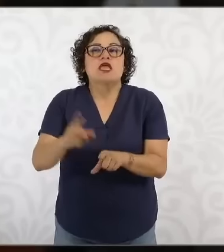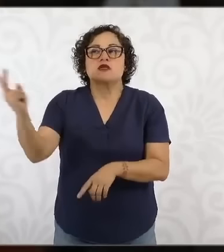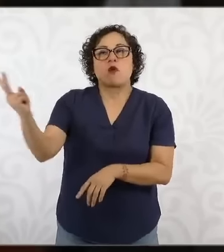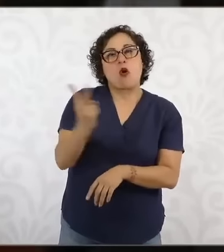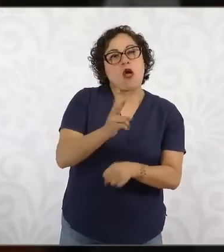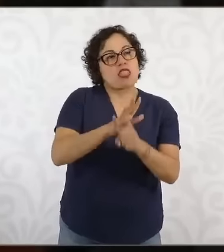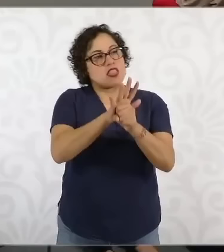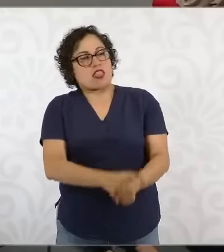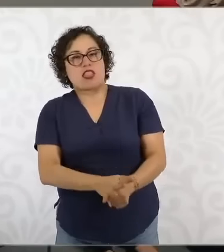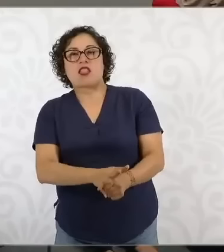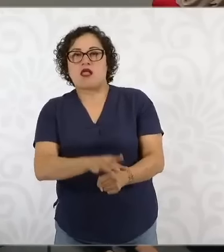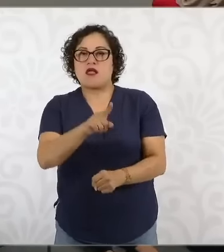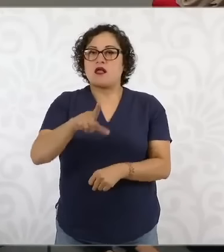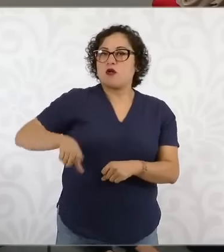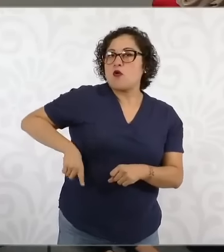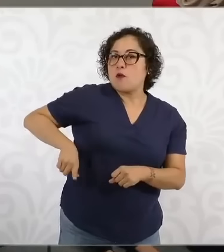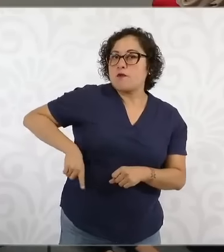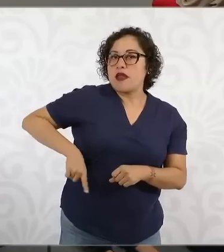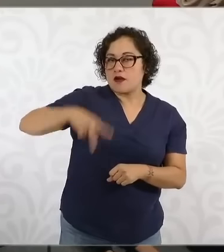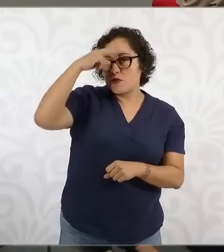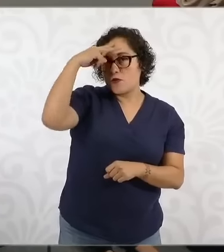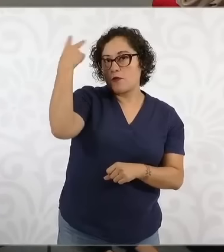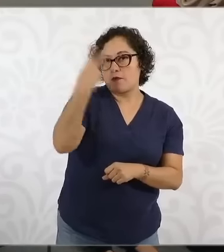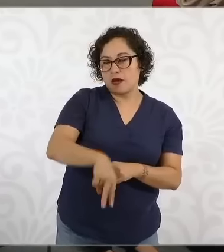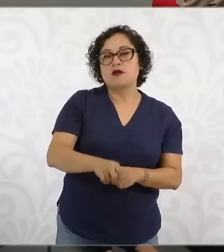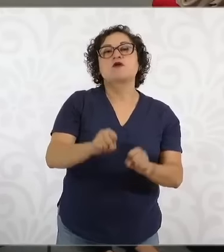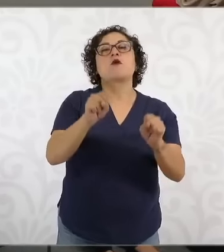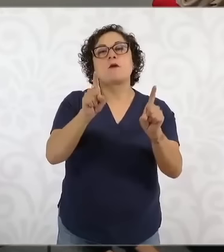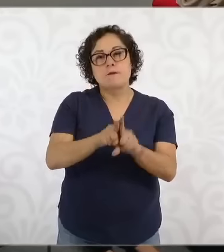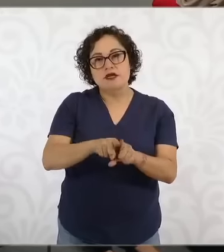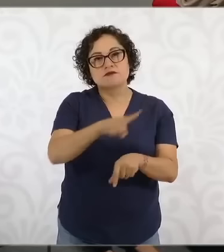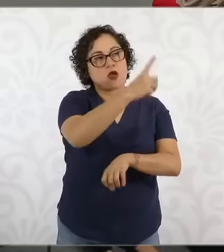y aislarlo de alguna manera, pues con también con las versiones estadounidenses de que [música] hay